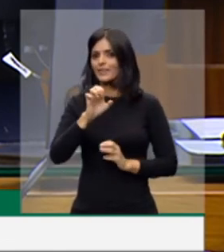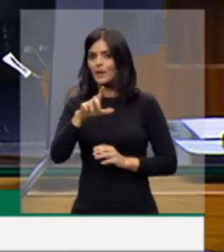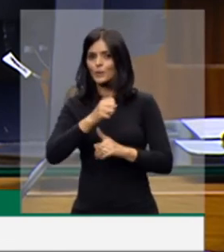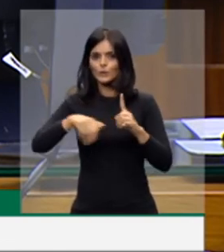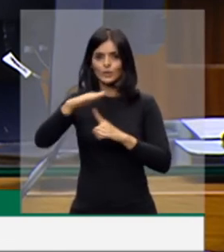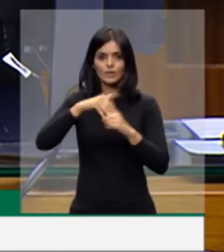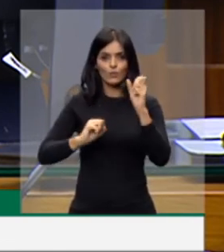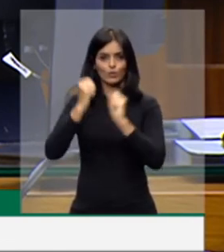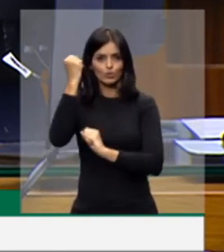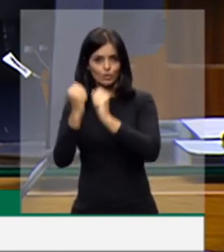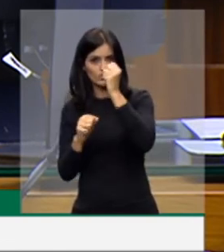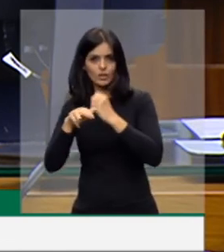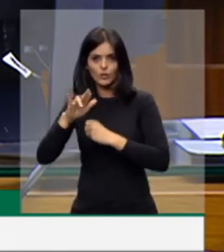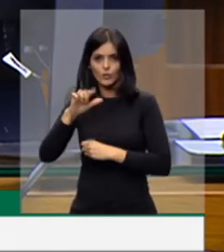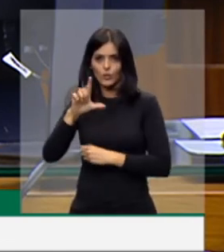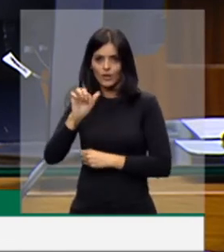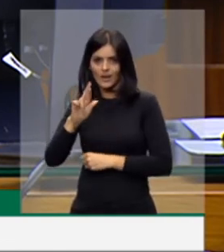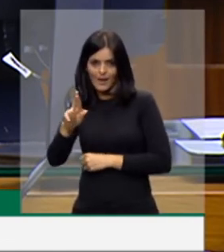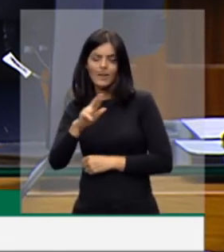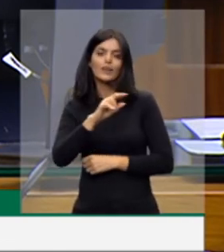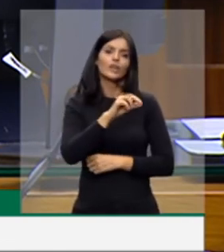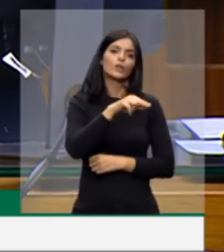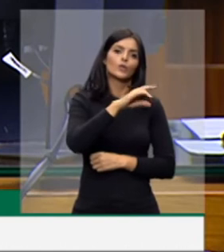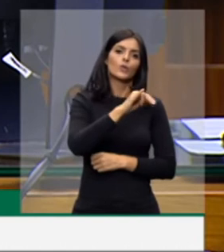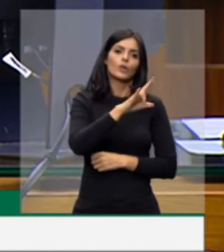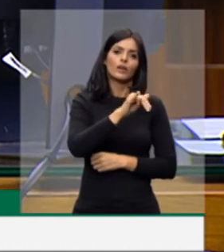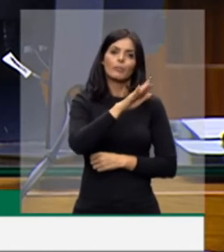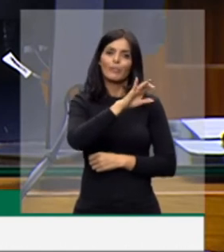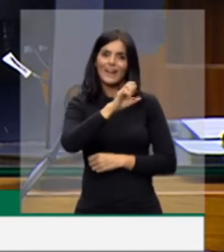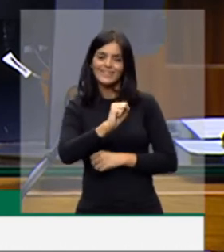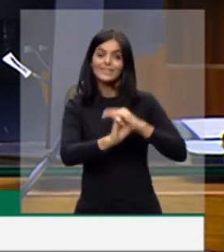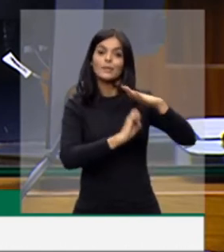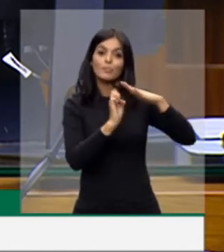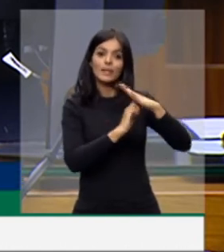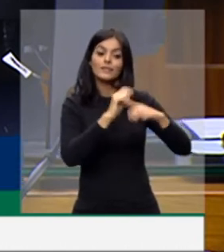PARA UNIÃO AÇÕES DE TITULARIDADE DE ENERGIA